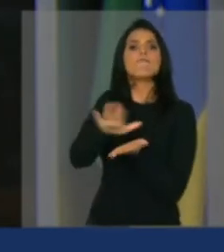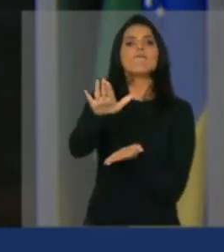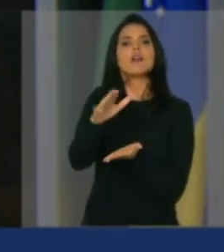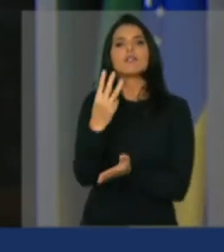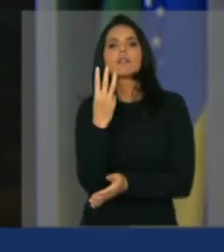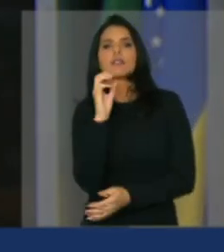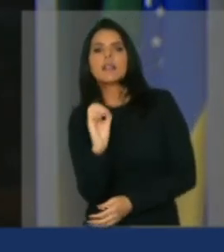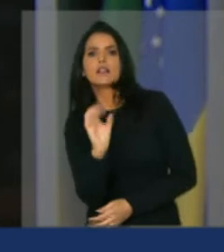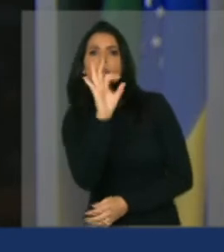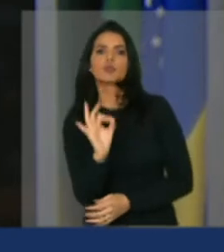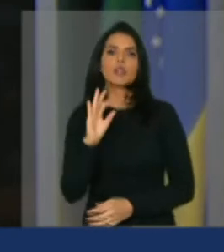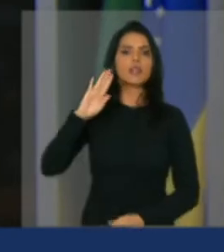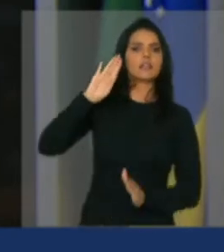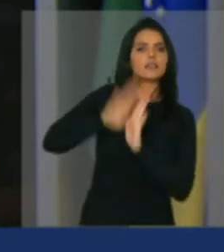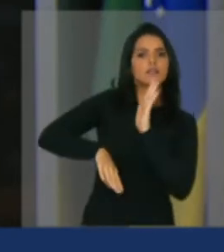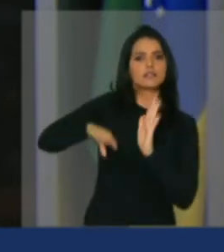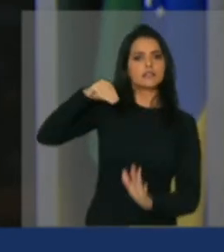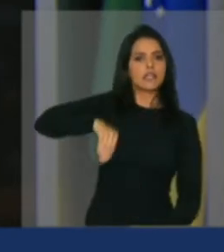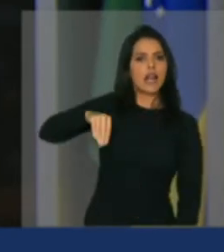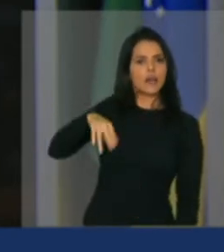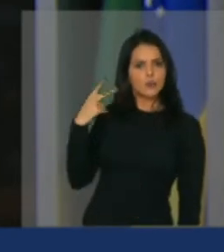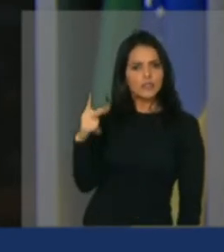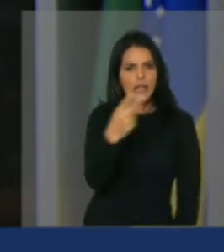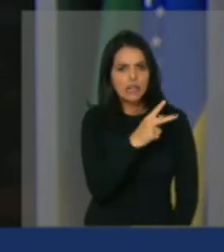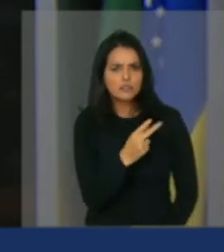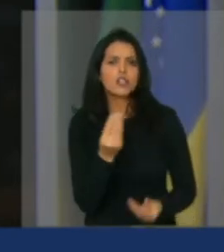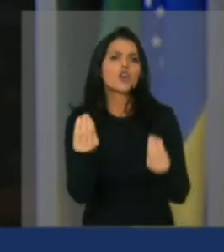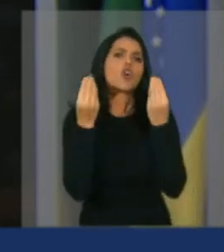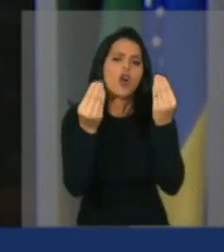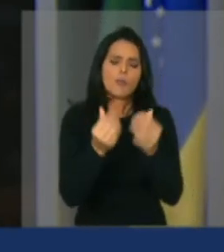SALÁRIO. DETALHE! TEM UM PROJETO APROVADO HÁ MAIS DE